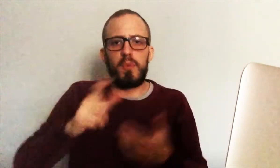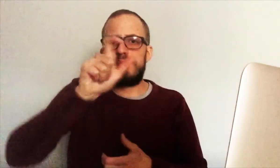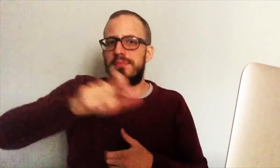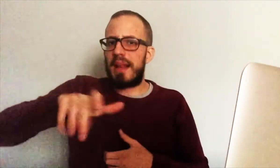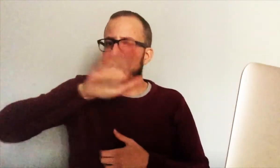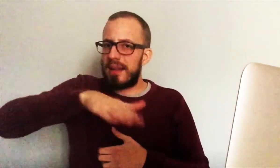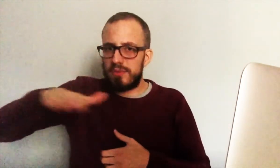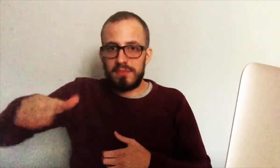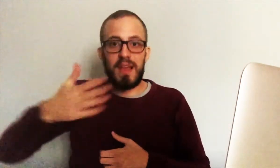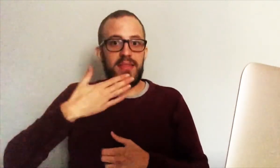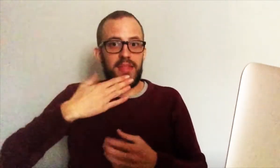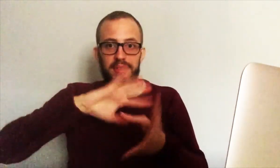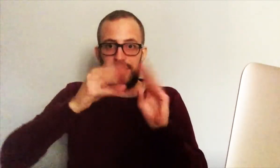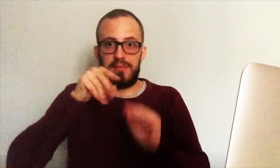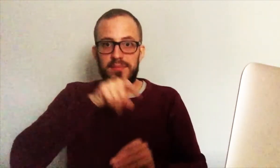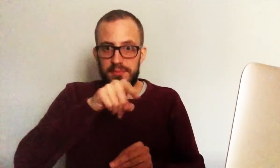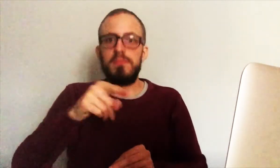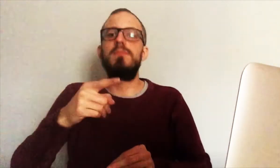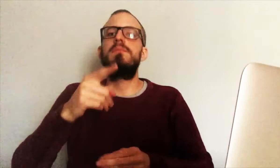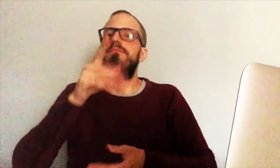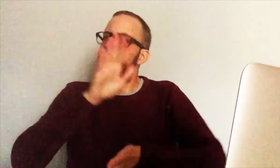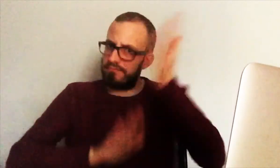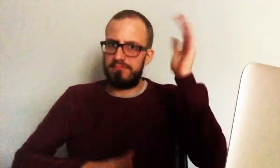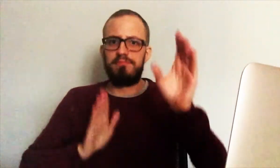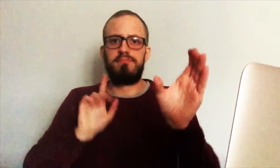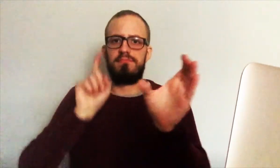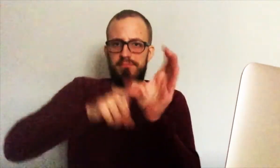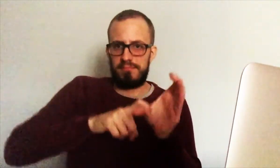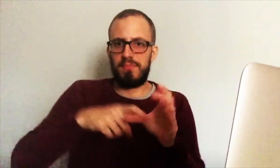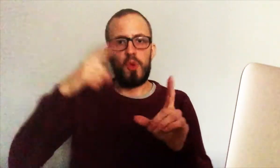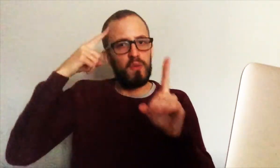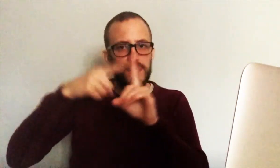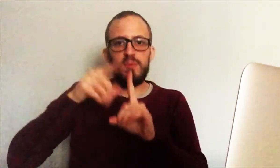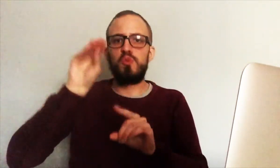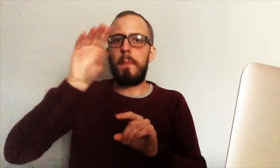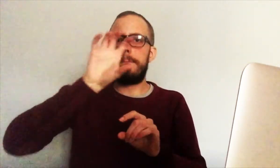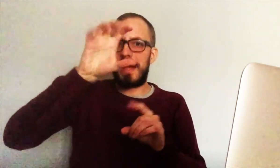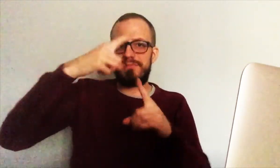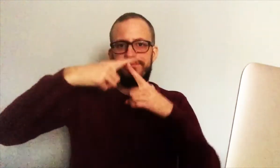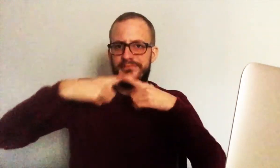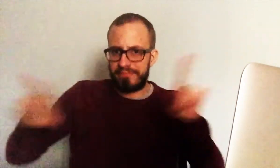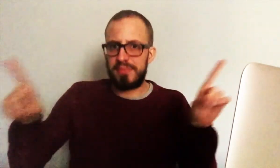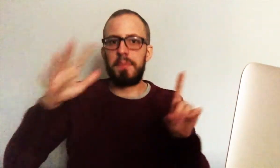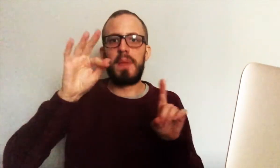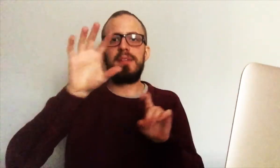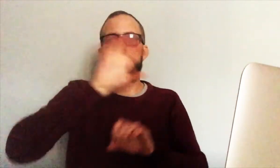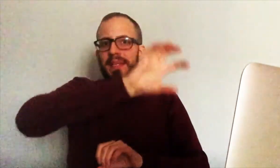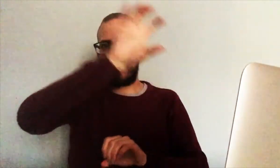niñxs de 13 a 17 años a apuntaros y conocer a personas de países y culturas diferentes,